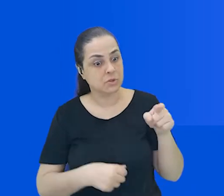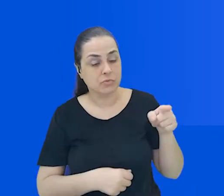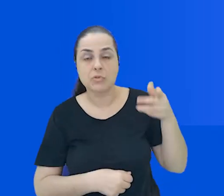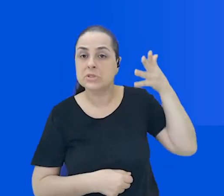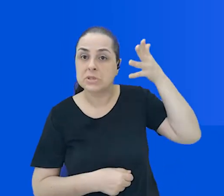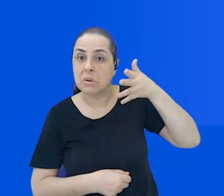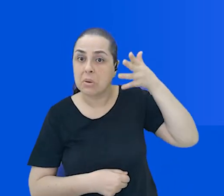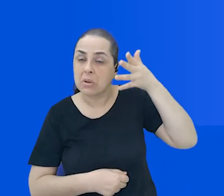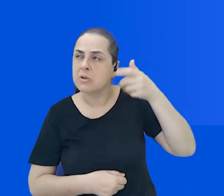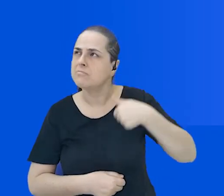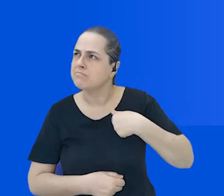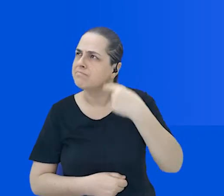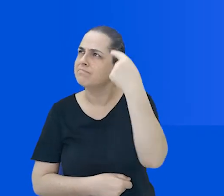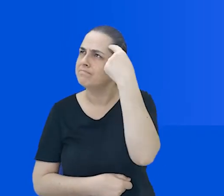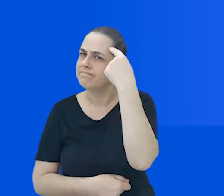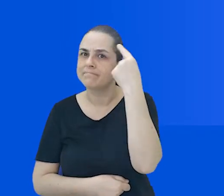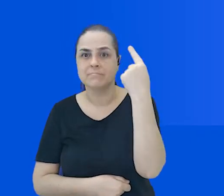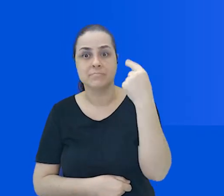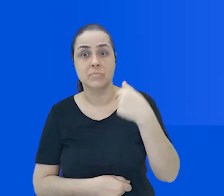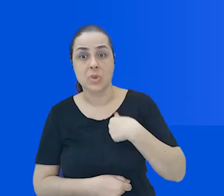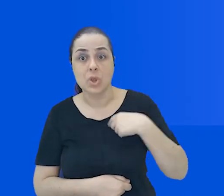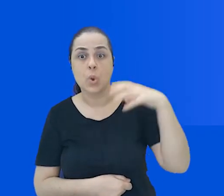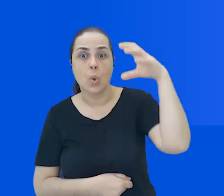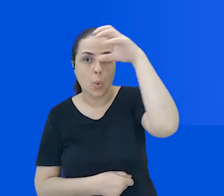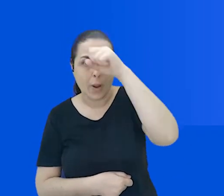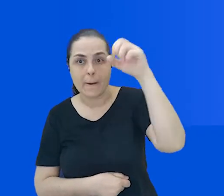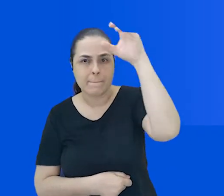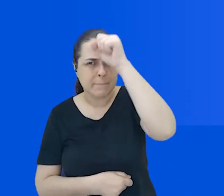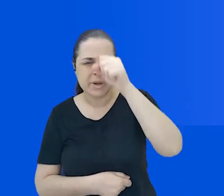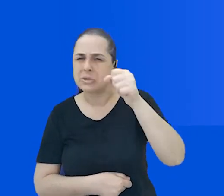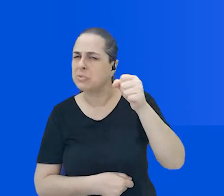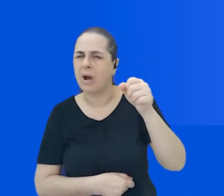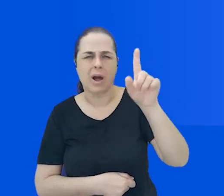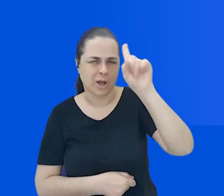porque às vezes, sei lá, eu aprendo muito todo dia em Carlotas assim.